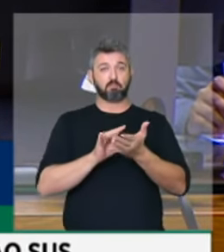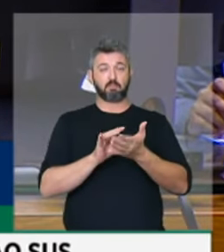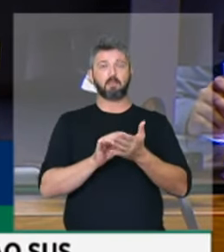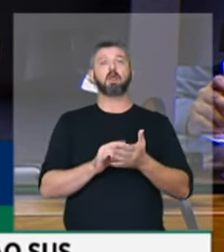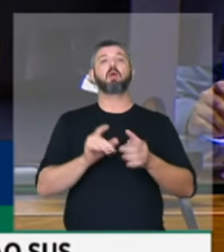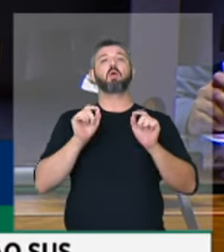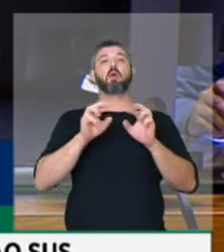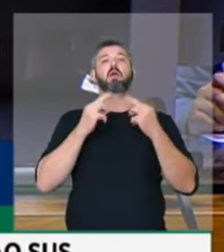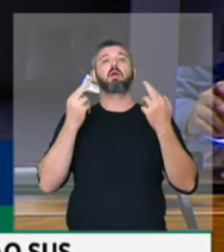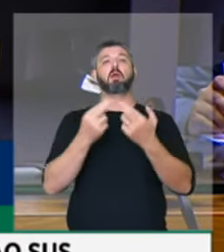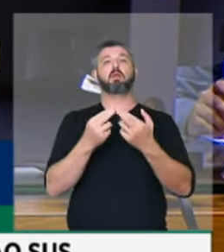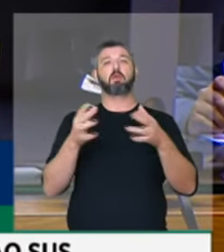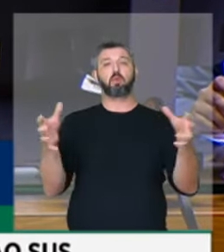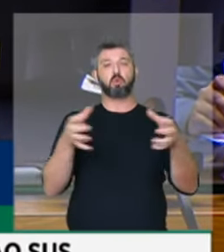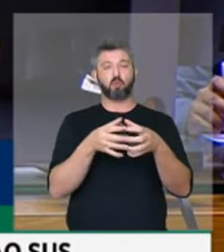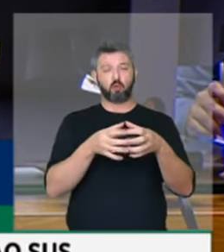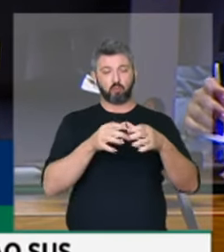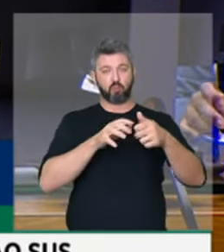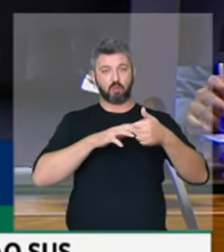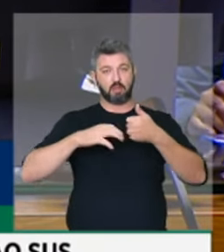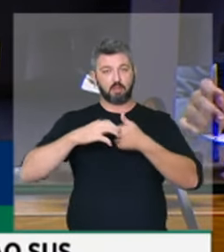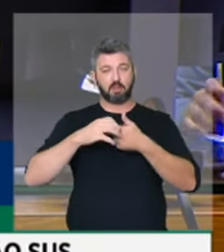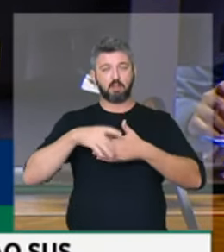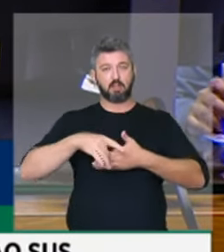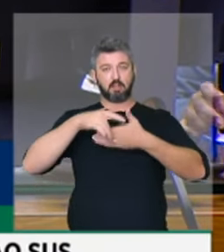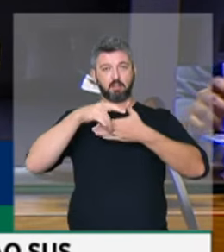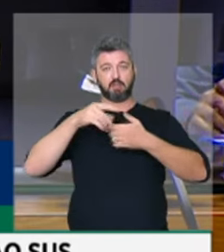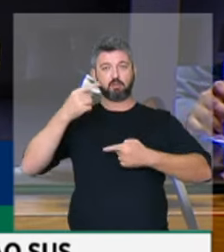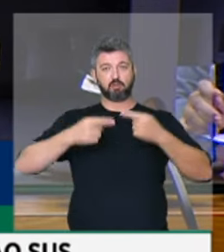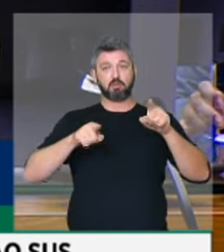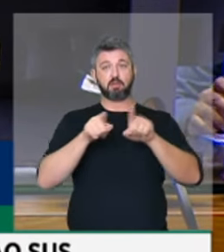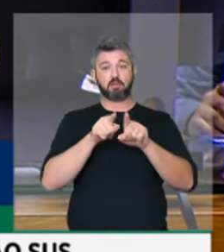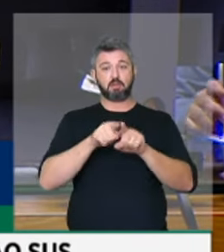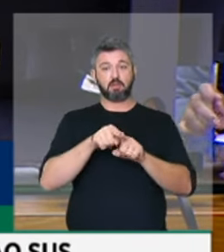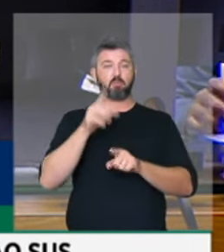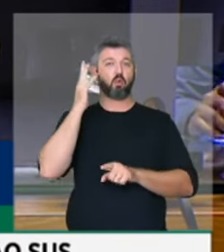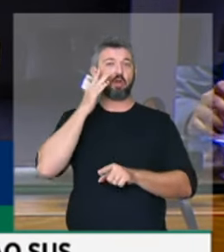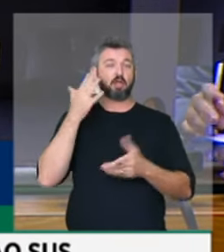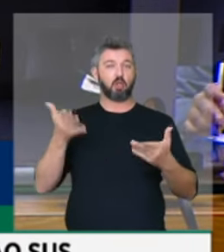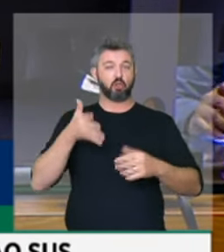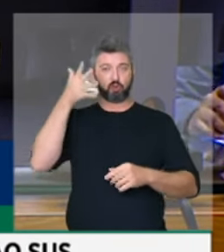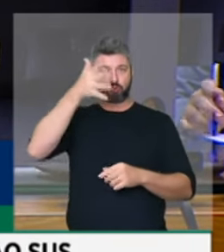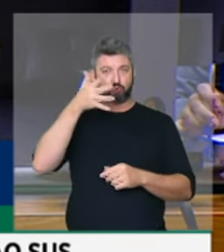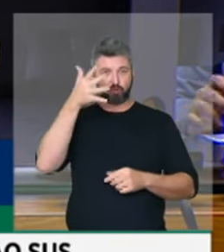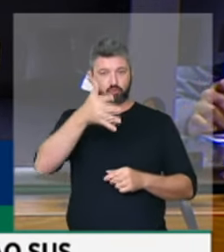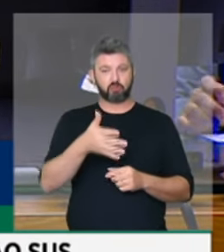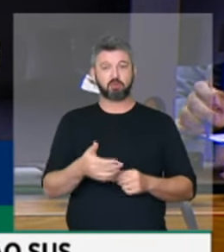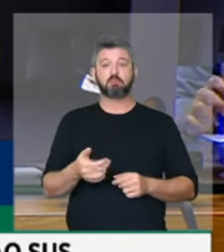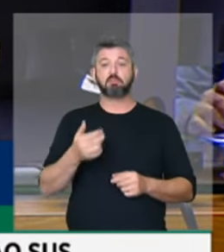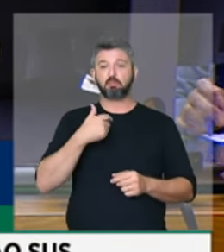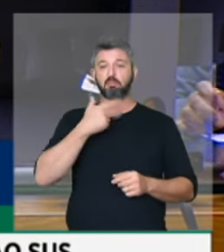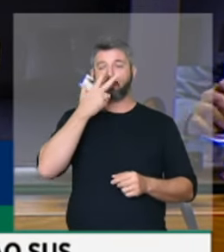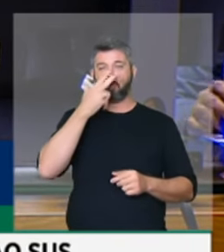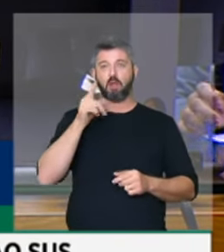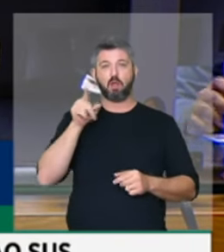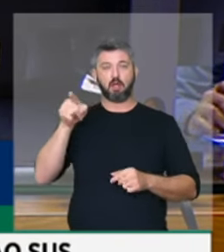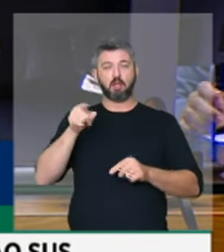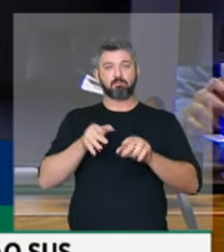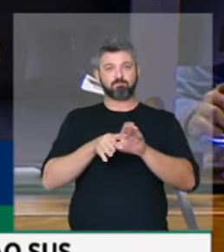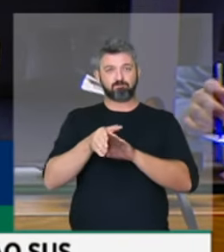QUE FOI O DISCURSO DO NOSSO PRESIDENTE ARTHUR LIRA E ACHO QUE SOB CONDUÇÃO DELE NÓS VAMOS ENCONTRAR UM BOM CAMINHO QUE O PARLAMENTO BRASILEIRO DÊ RESPOSTAS É NOSSA GENTE.